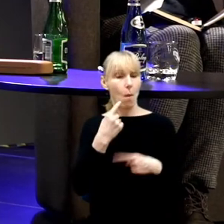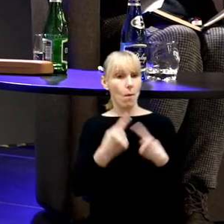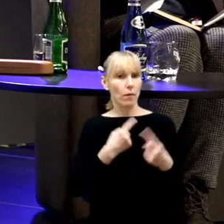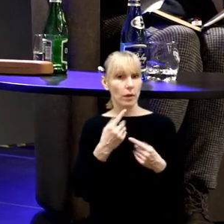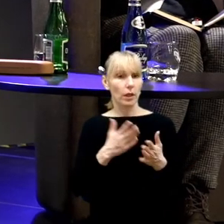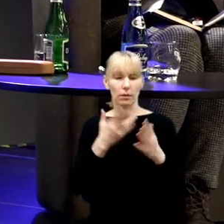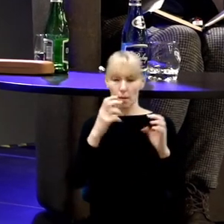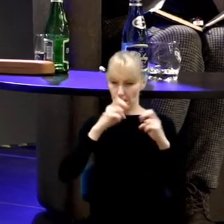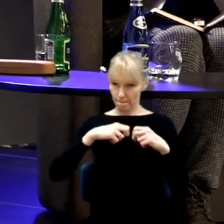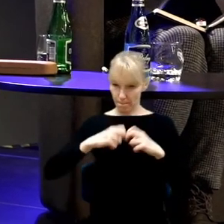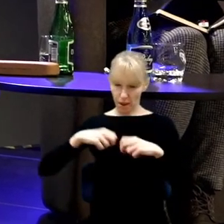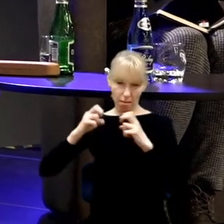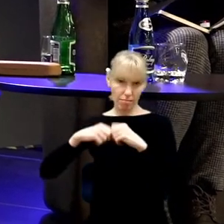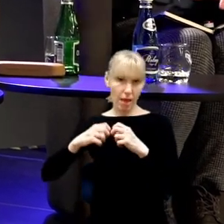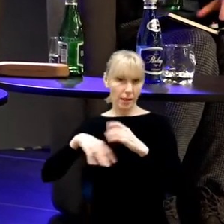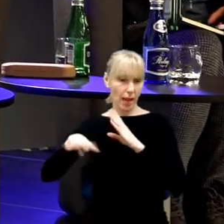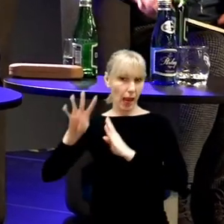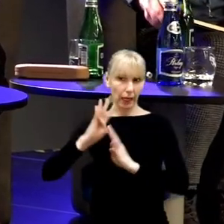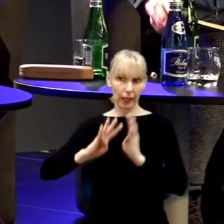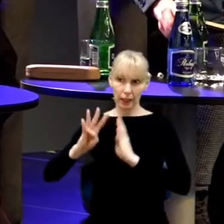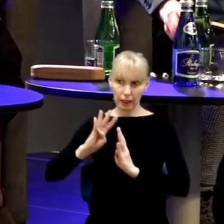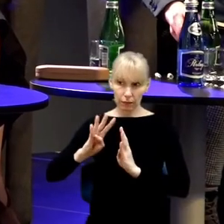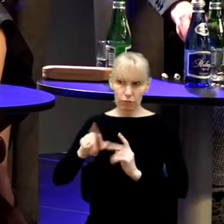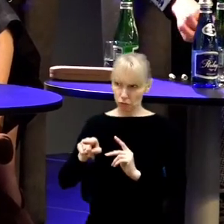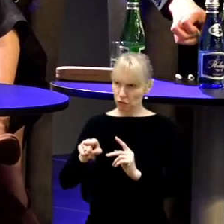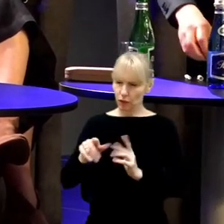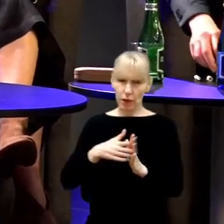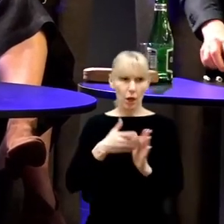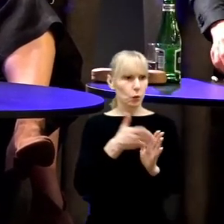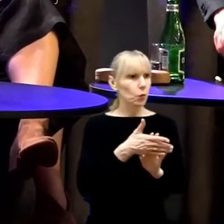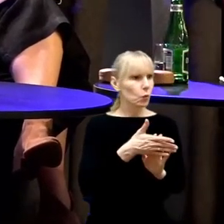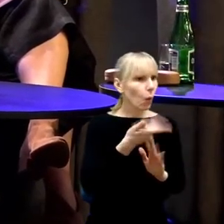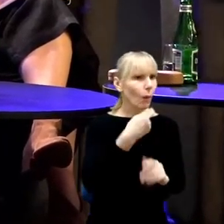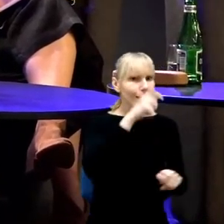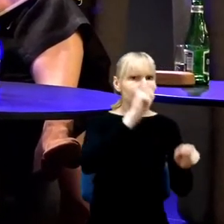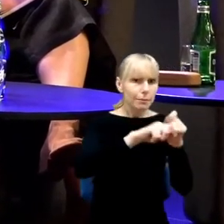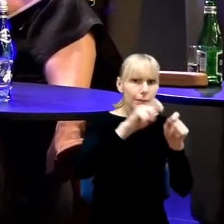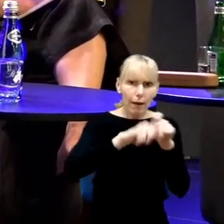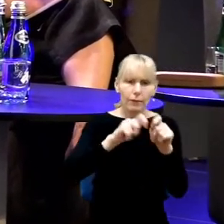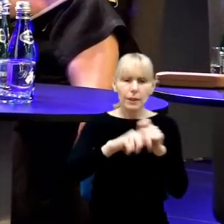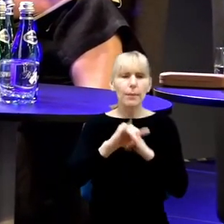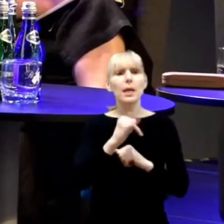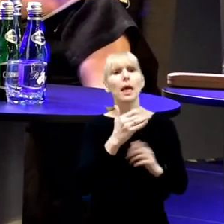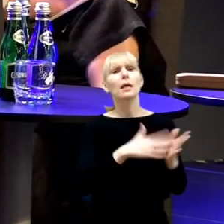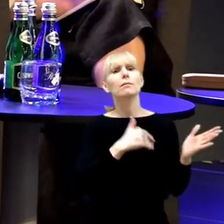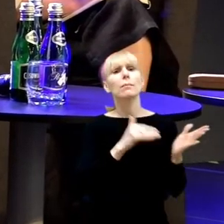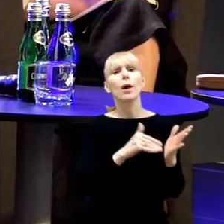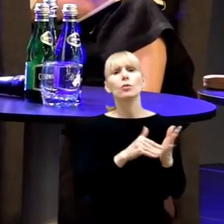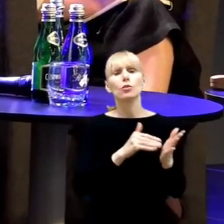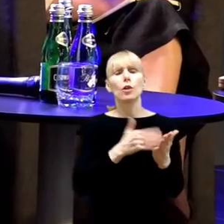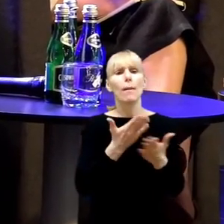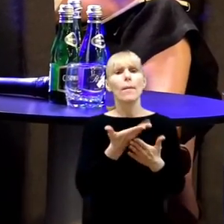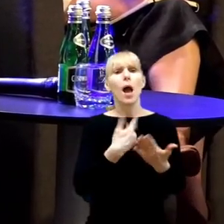Za każdym razem, jeżeli się decydujemy, sprawdzamy jakie jest oczekiwanie, jaka jest potrzeba, dopasowujemy produkt i dopasowujemy produkt